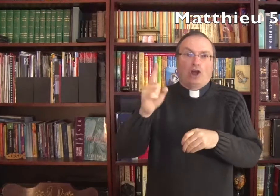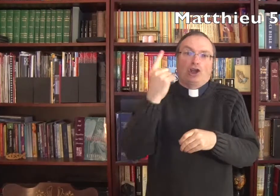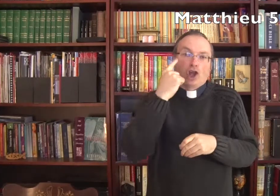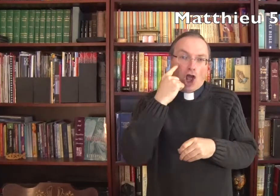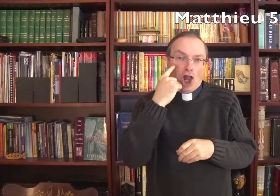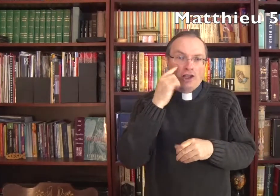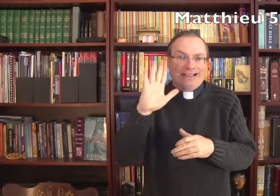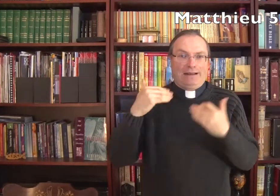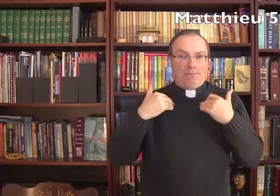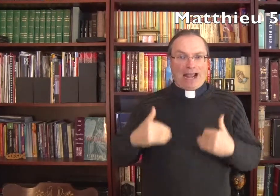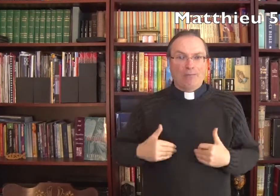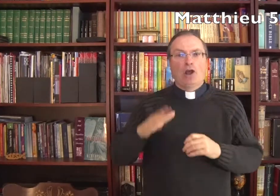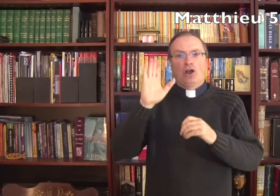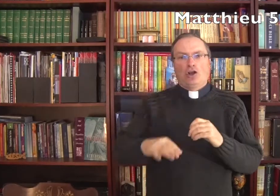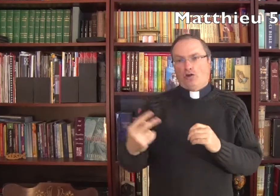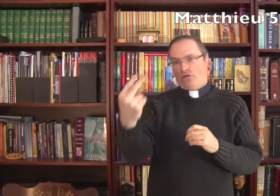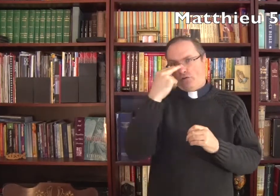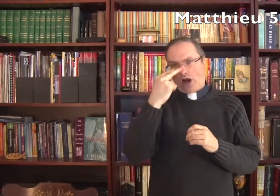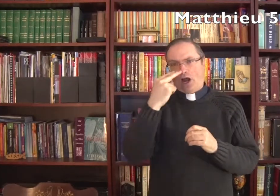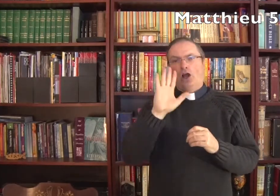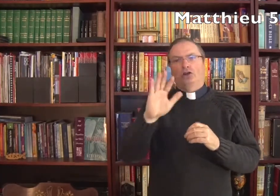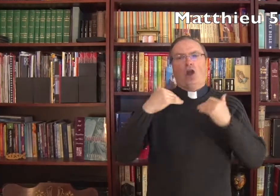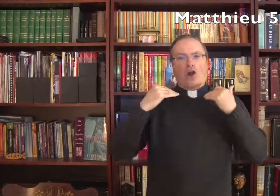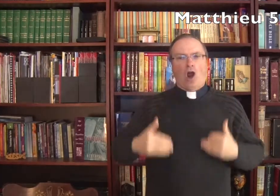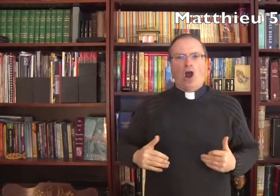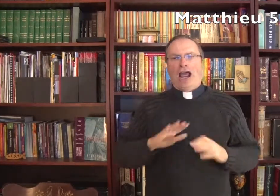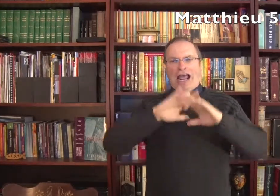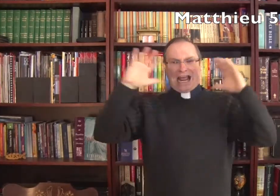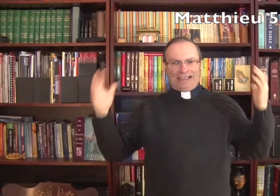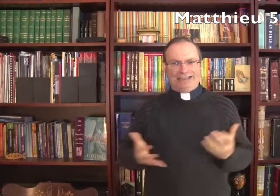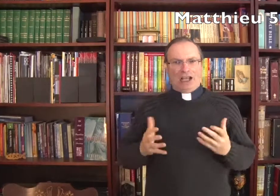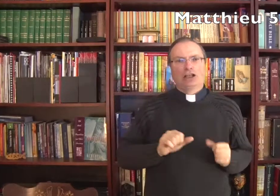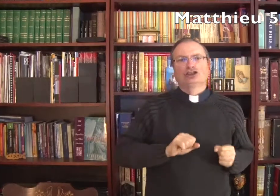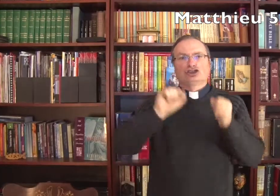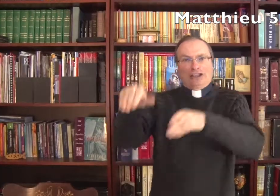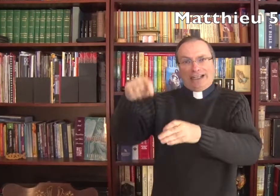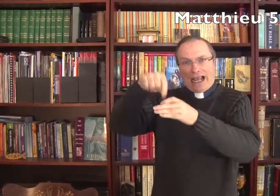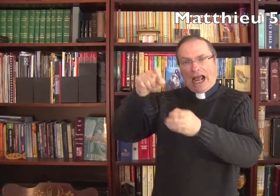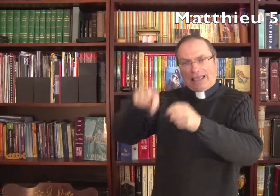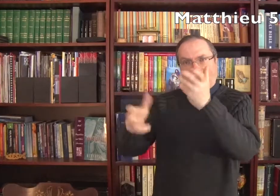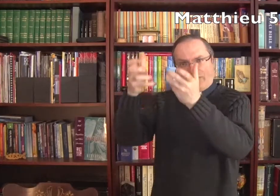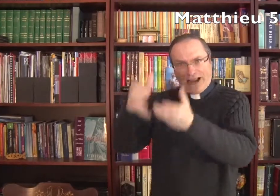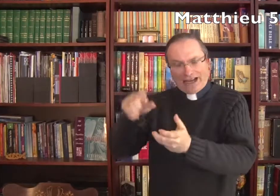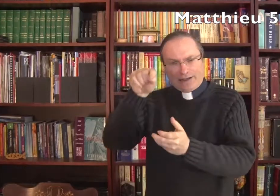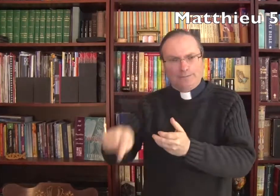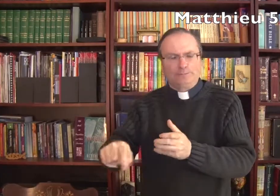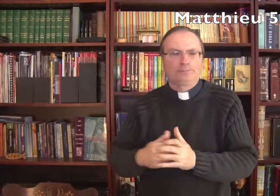d’un seul de tes membres que de voir ton corps entier jeté en enfer.